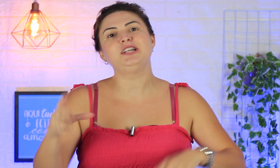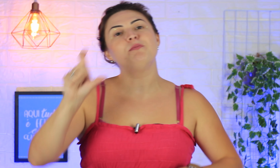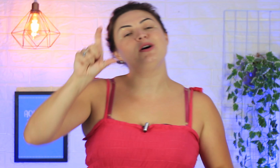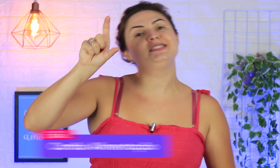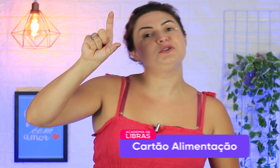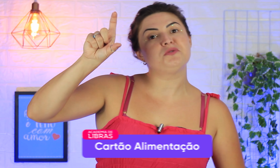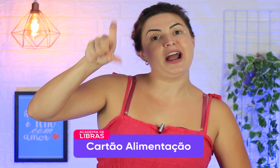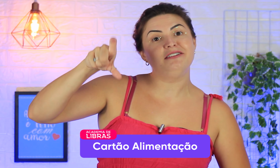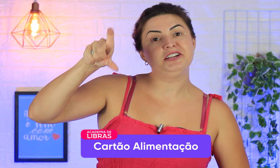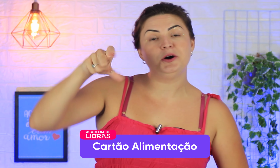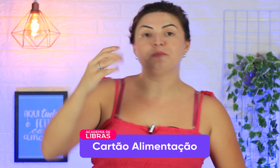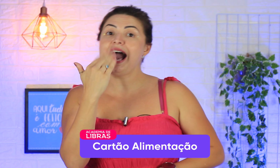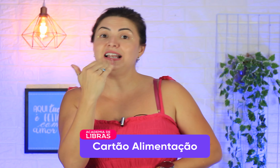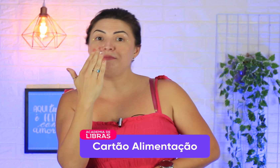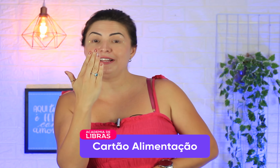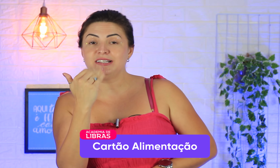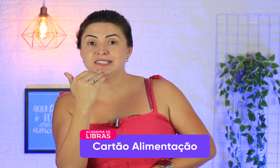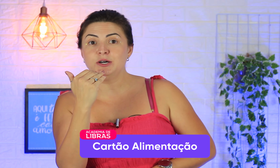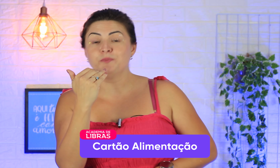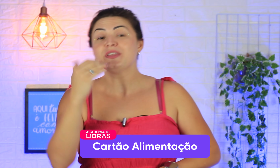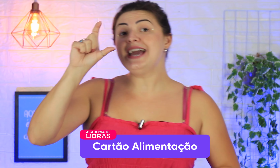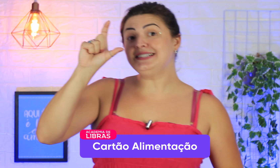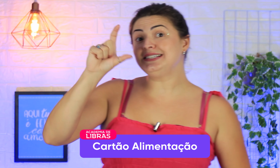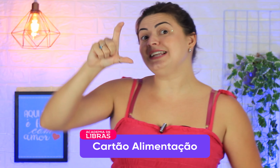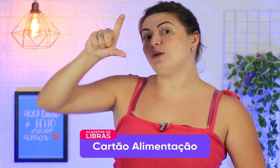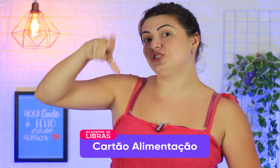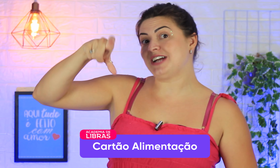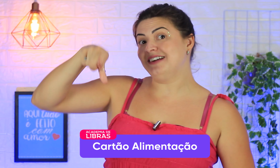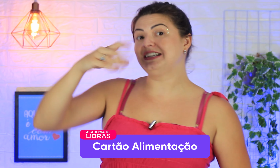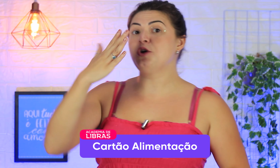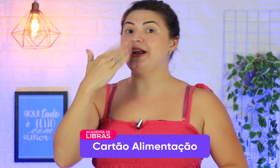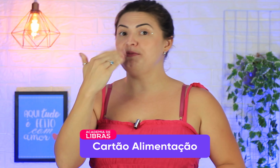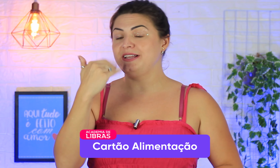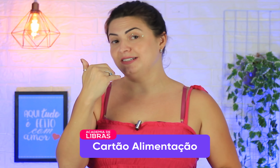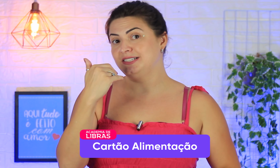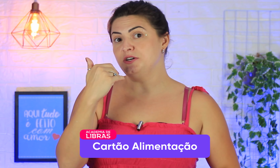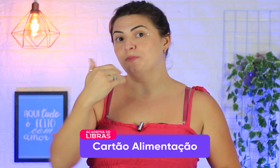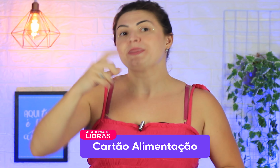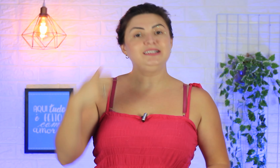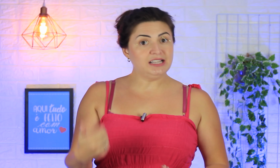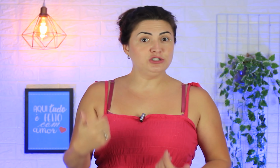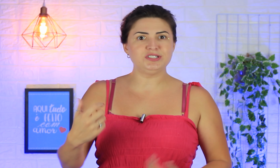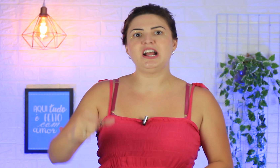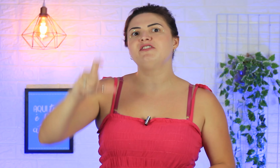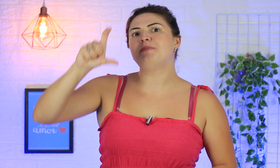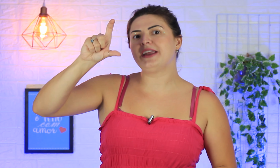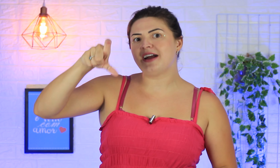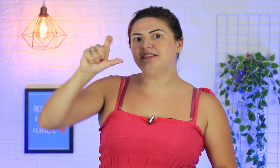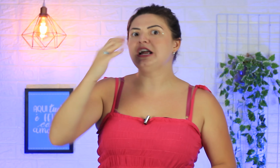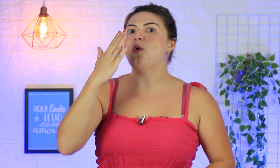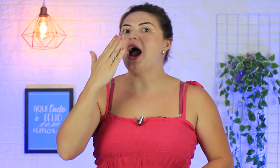então pode ser um cartão alimentação e esse sinal de cartão alimentação ele tanto serve para cartão